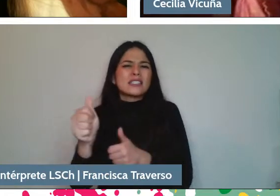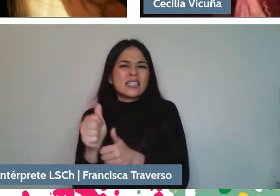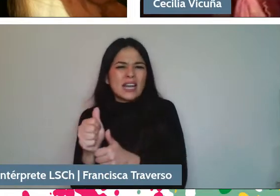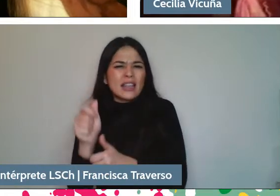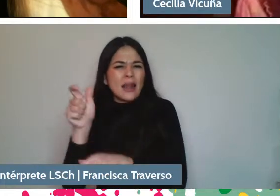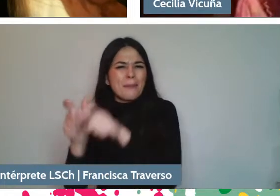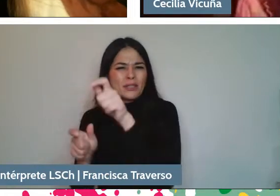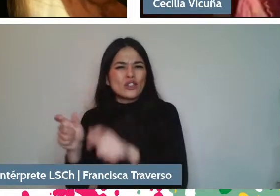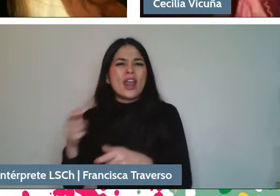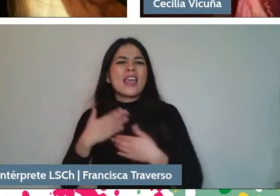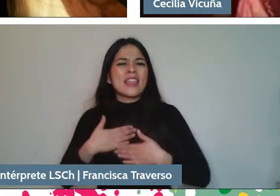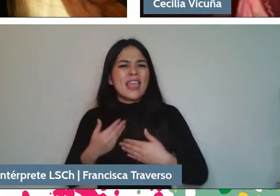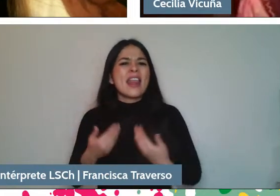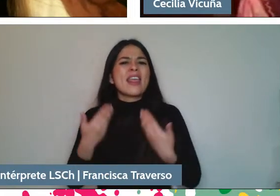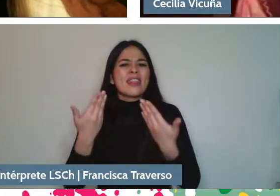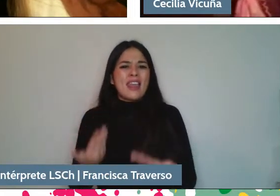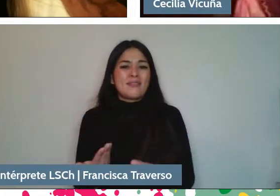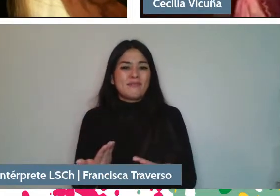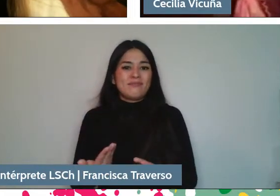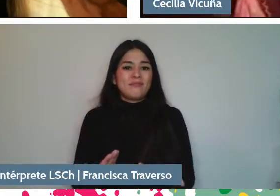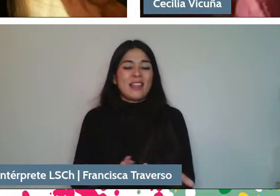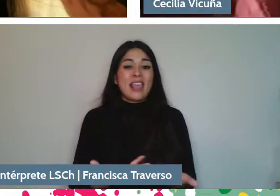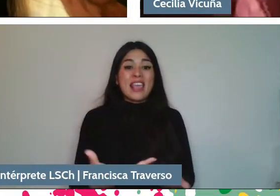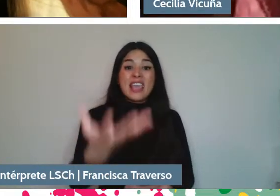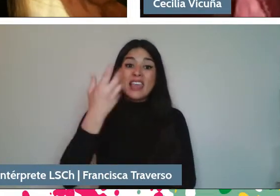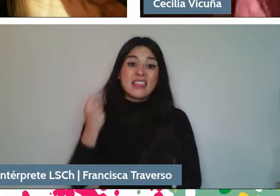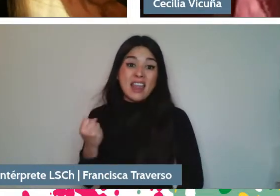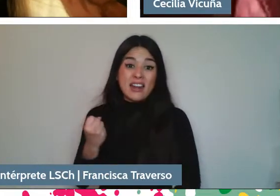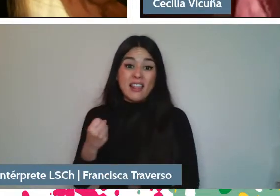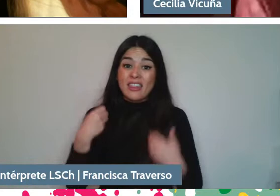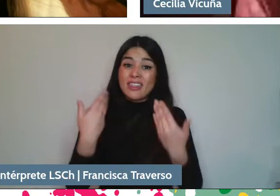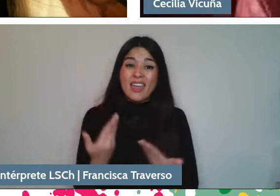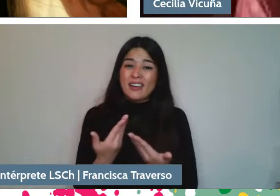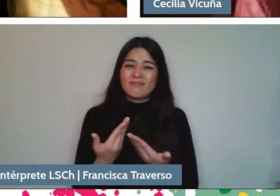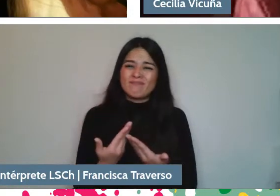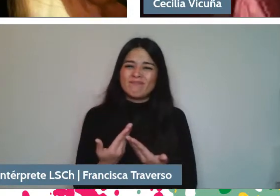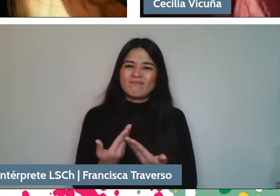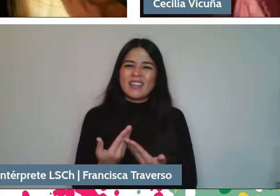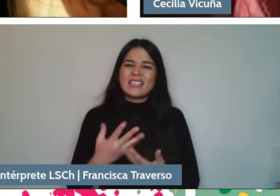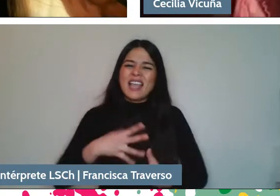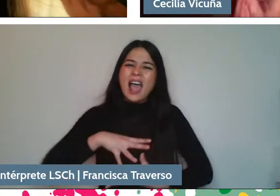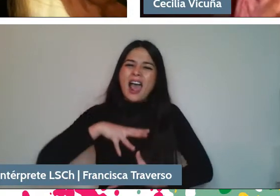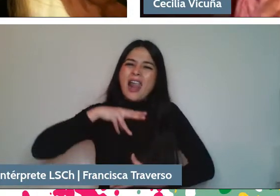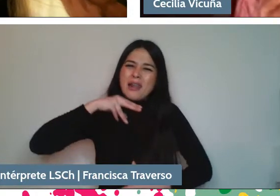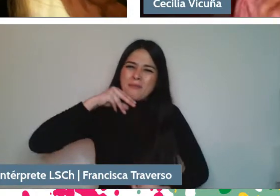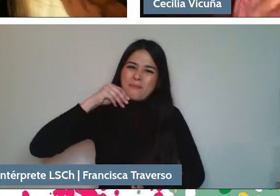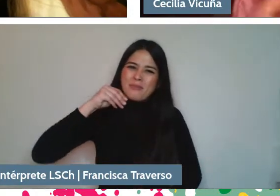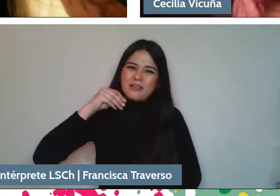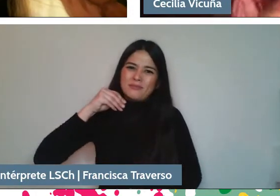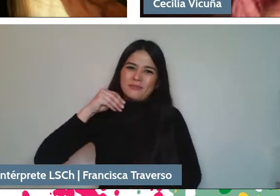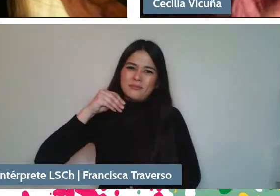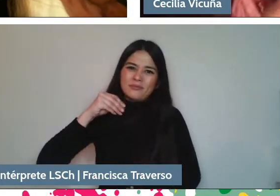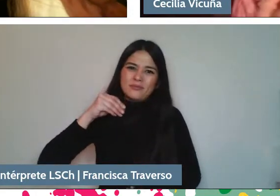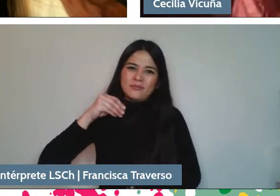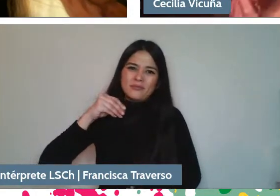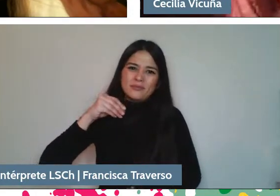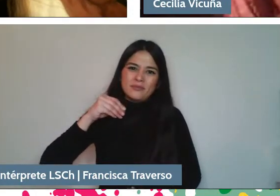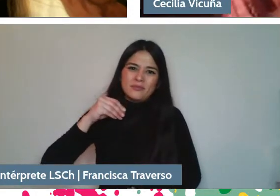Entonces, ese dar o quitar no es físico, es en realidad el alma. A los que ven lo que tú eres: